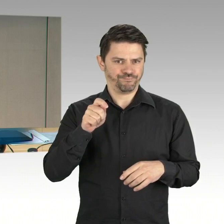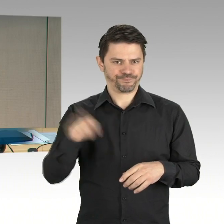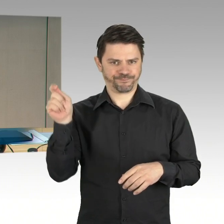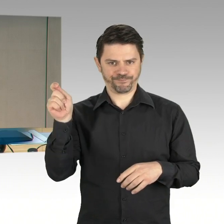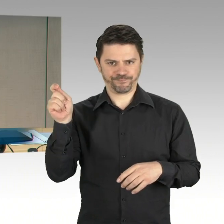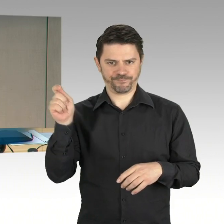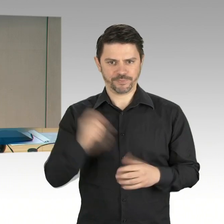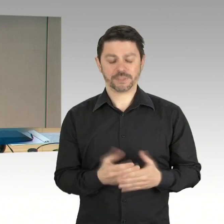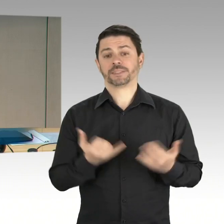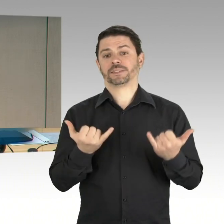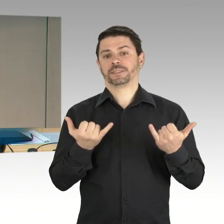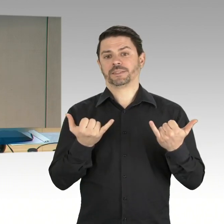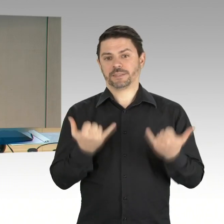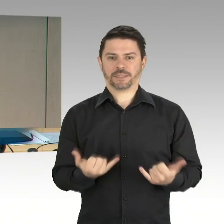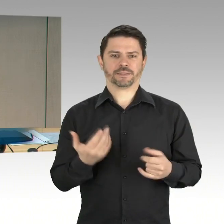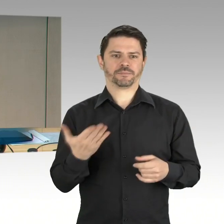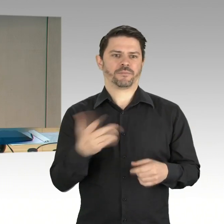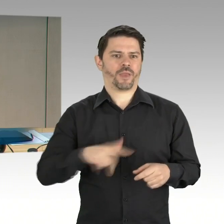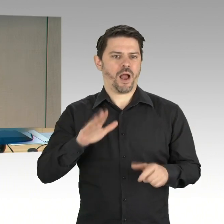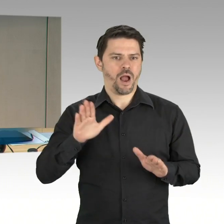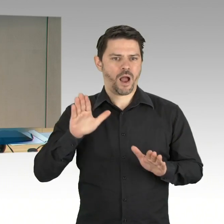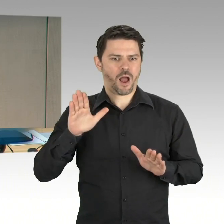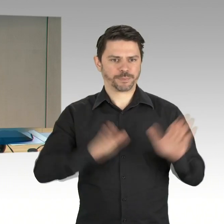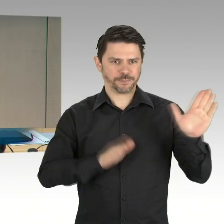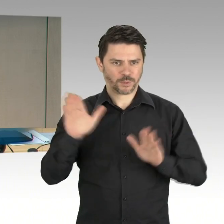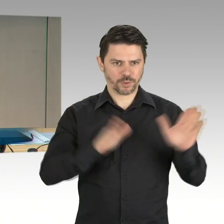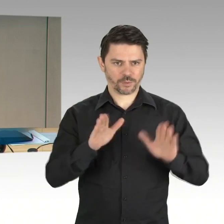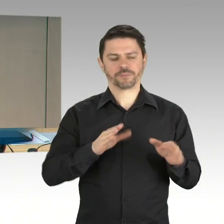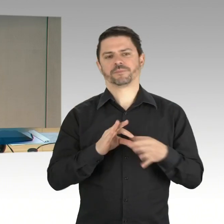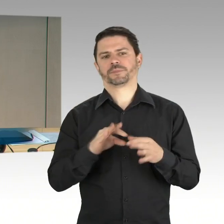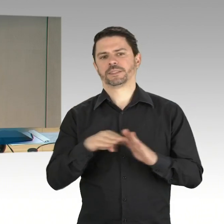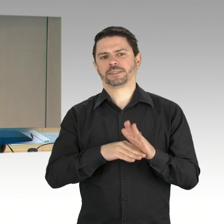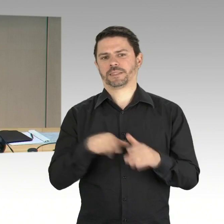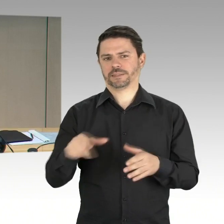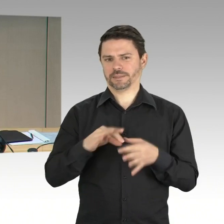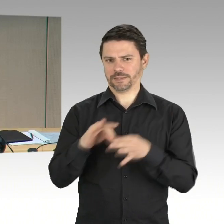gegen die Oppositionsfraktionen die Annahme mit Änderungen. Die Fraktion der CDU und die Fraktion der FDP